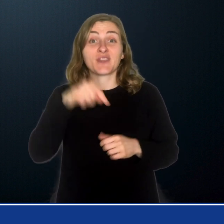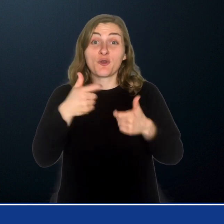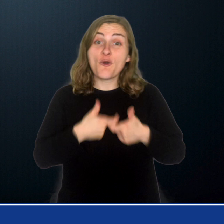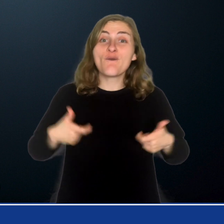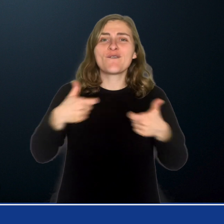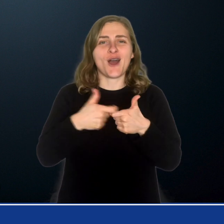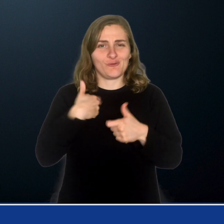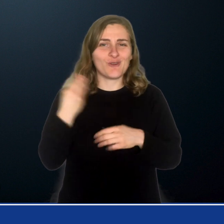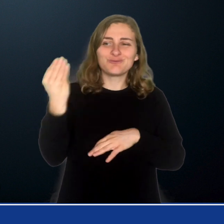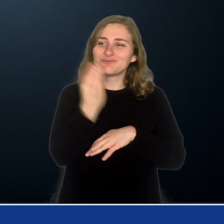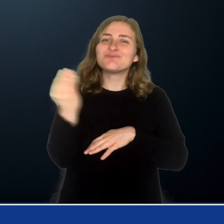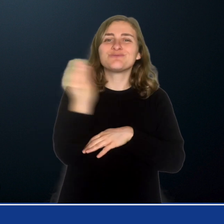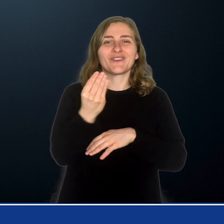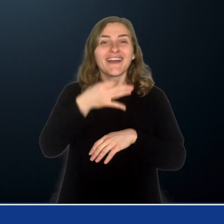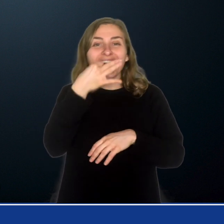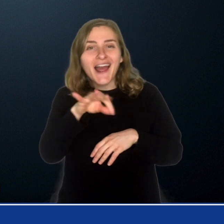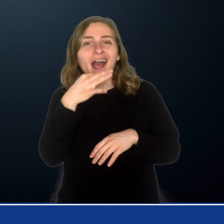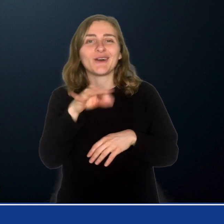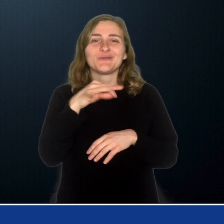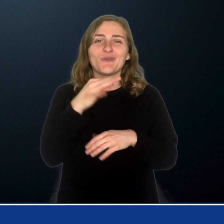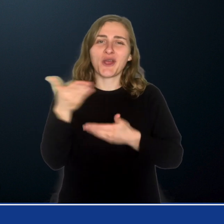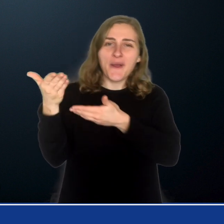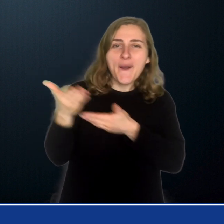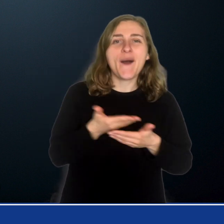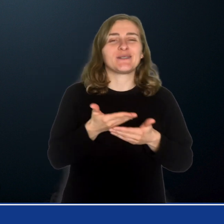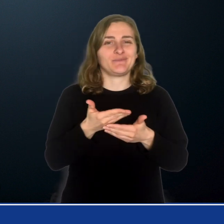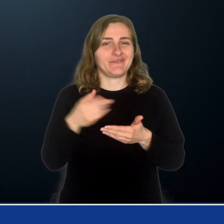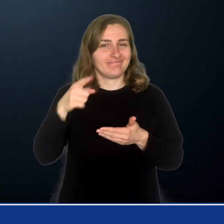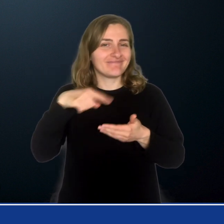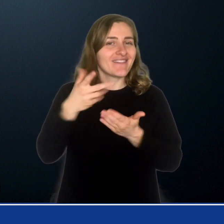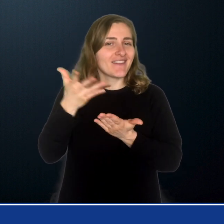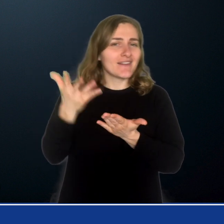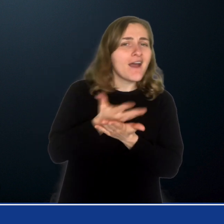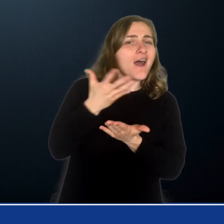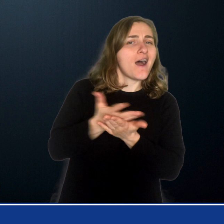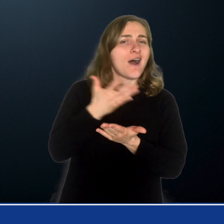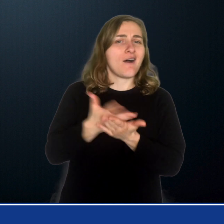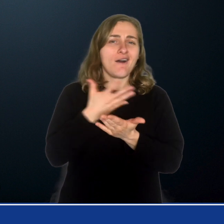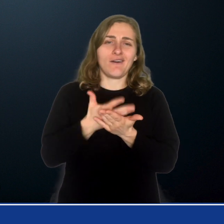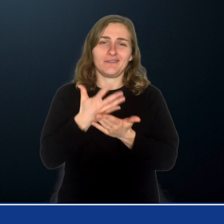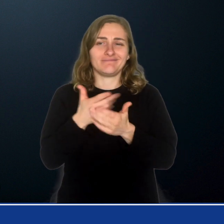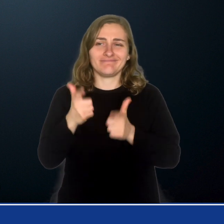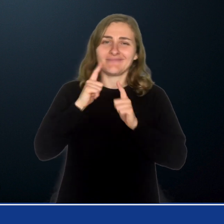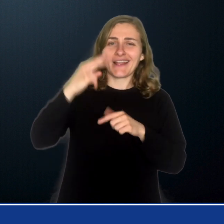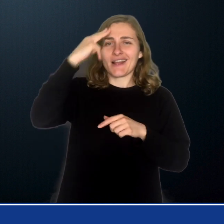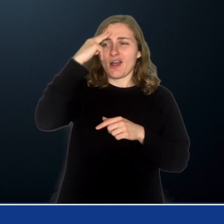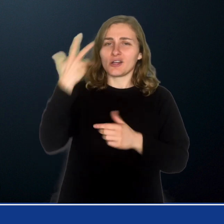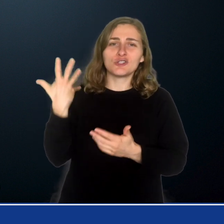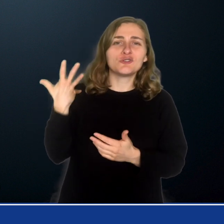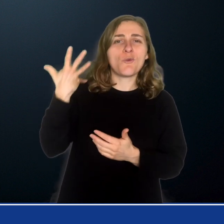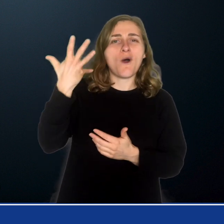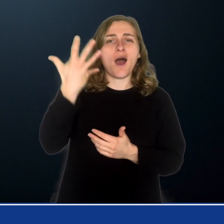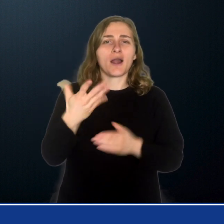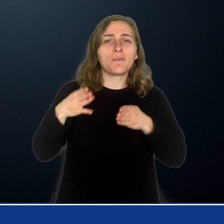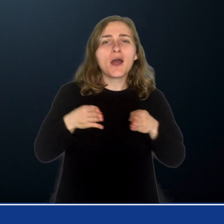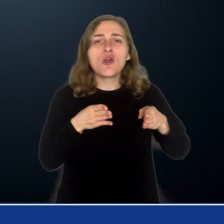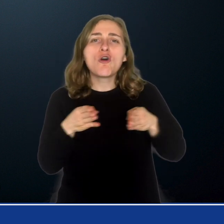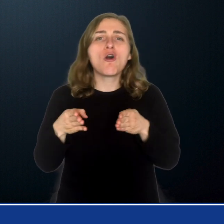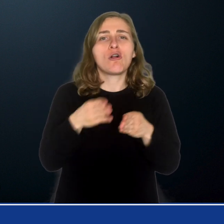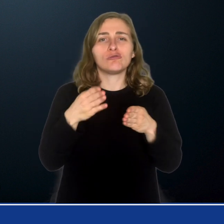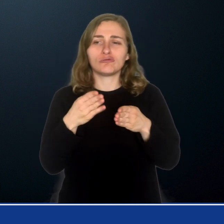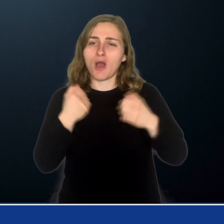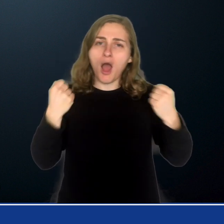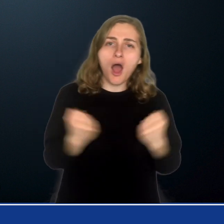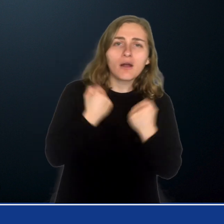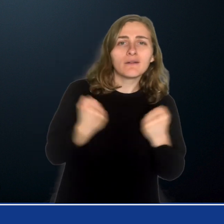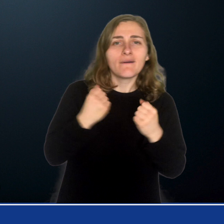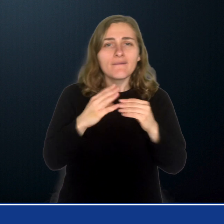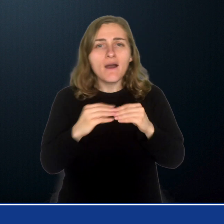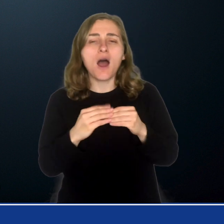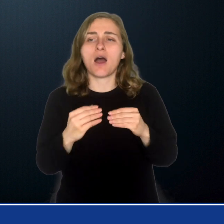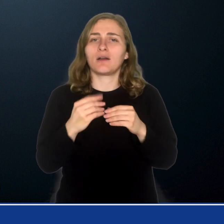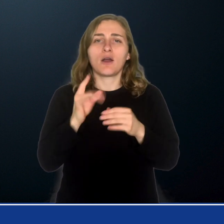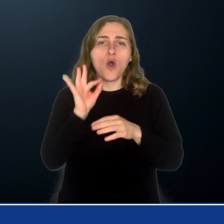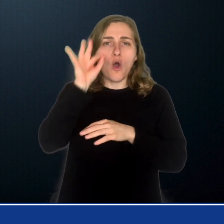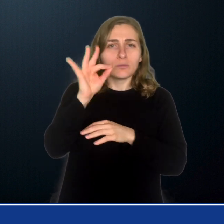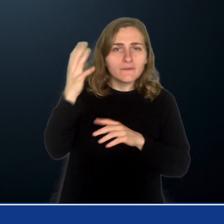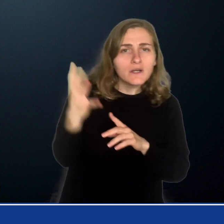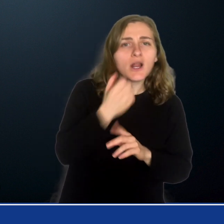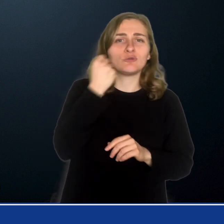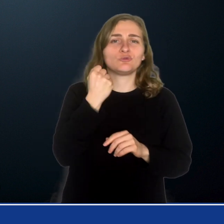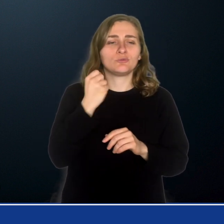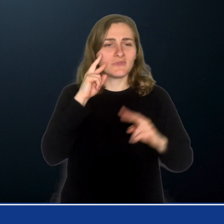Grazie agli interventi dei relatori e ospiti, ricorderemo il percorso fatto in questi 5 anni, le attività realizzate e gli obiettivi raggiunti,